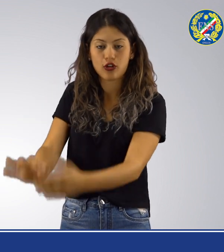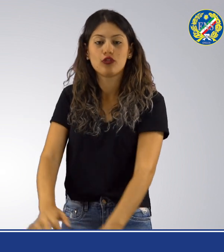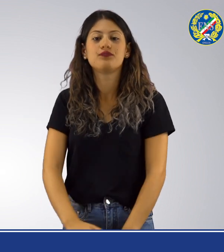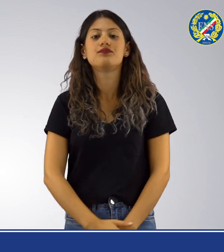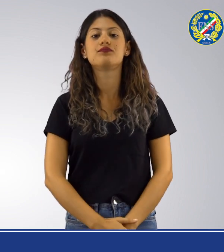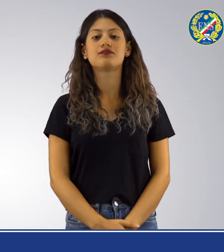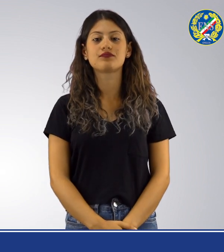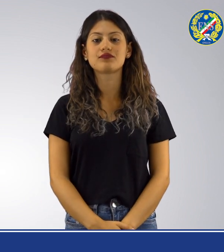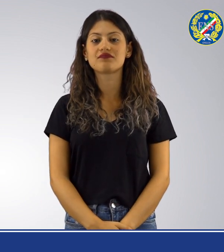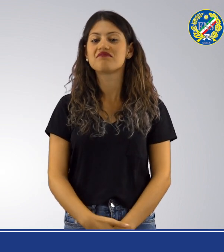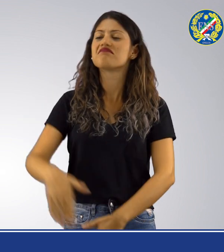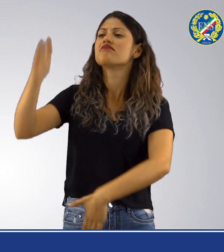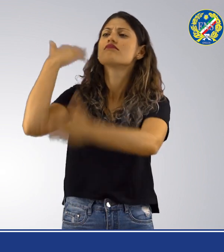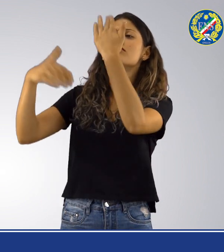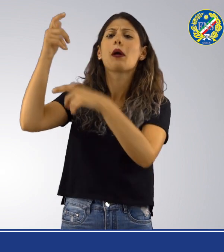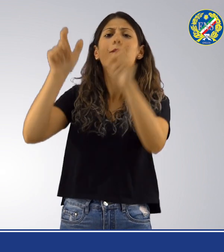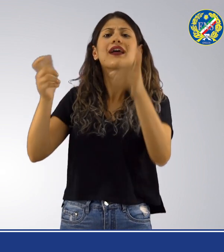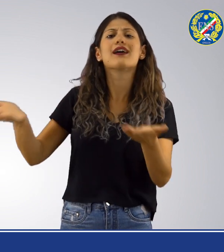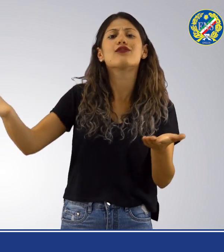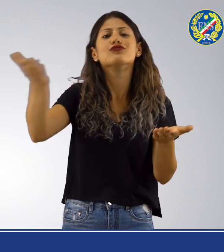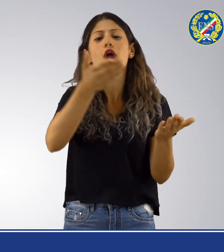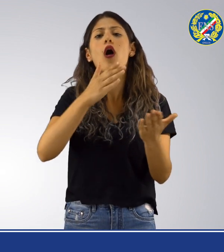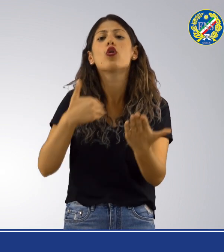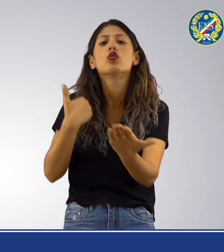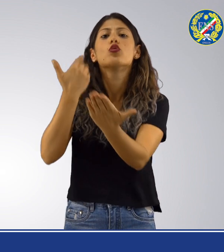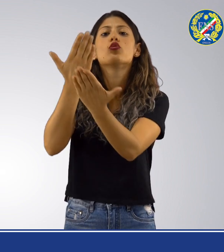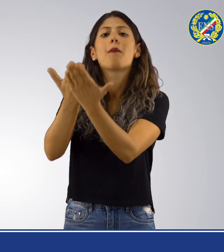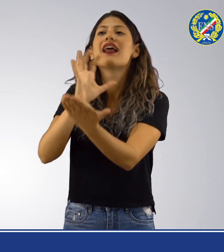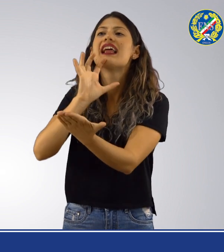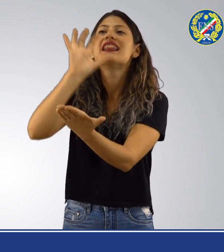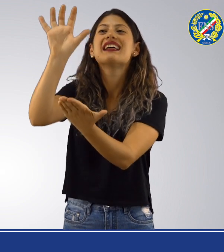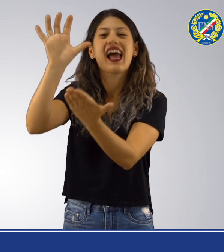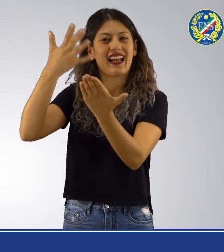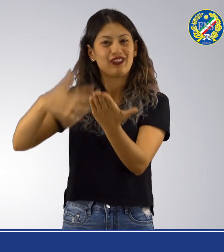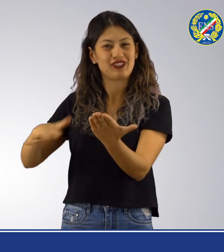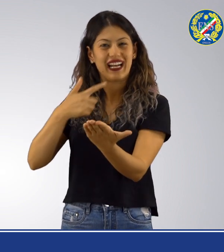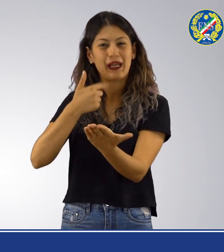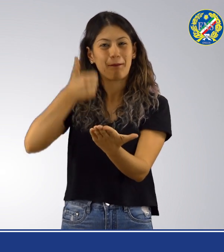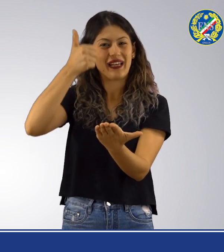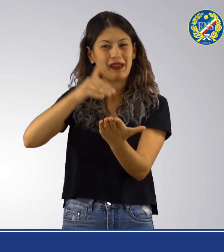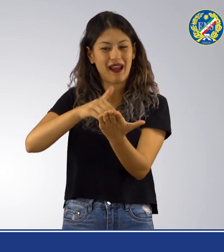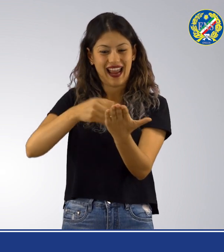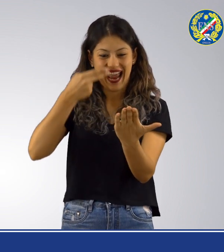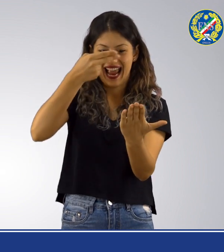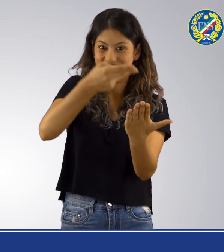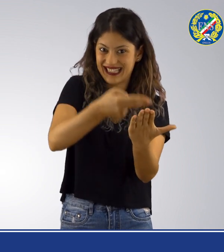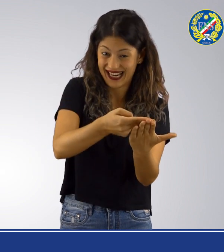Per coloro che hanno fatto la domanda per la dichiarazione dei redditi per la prima casa